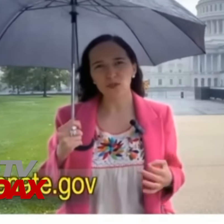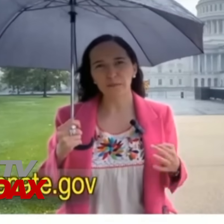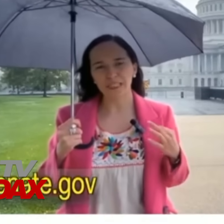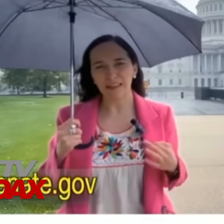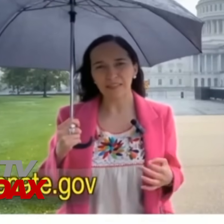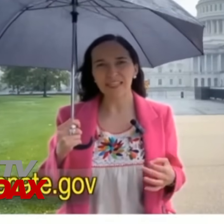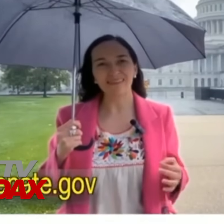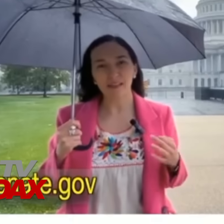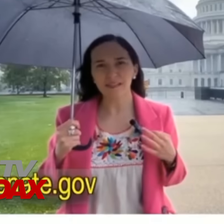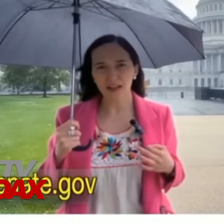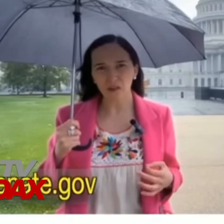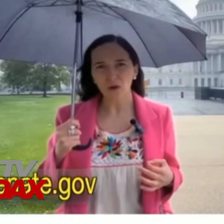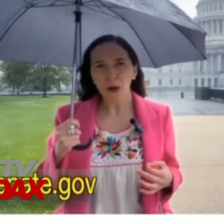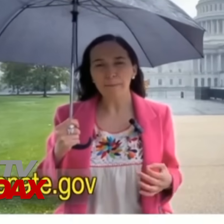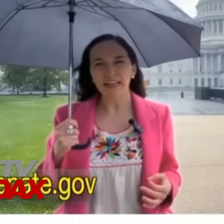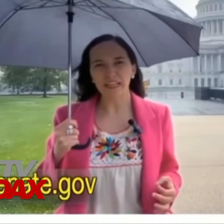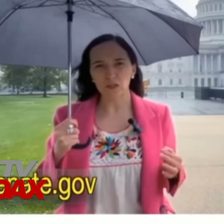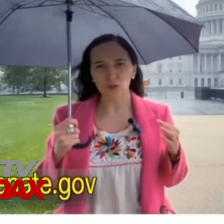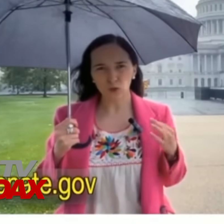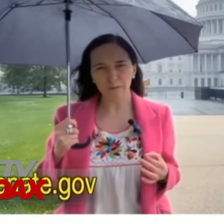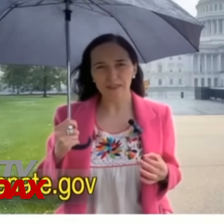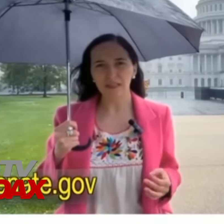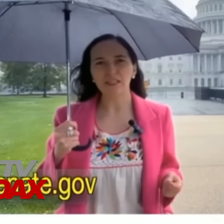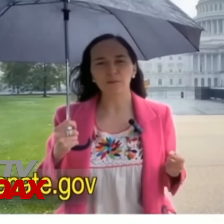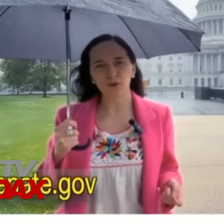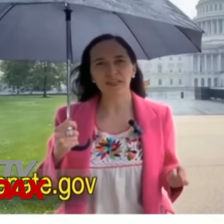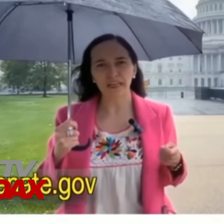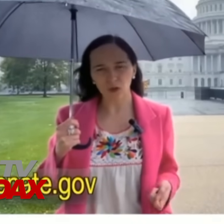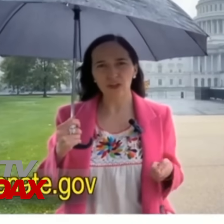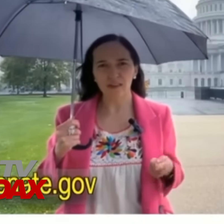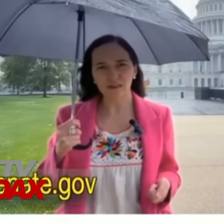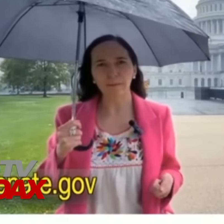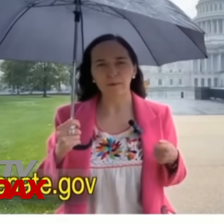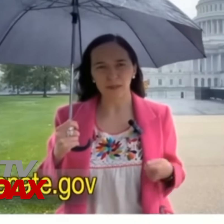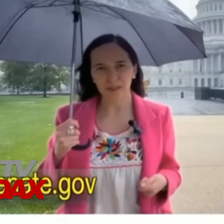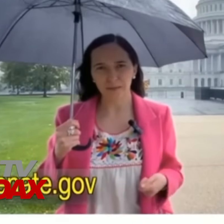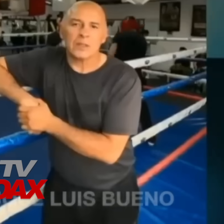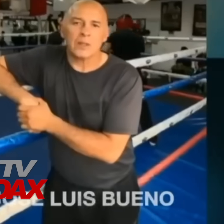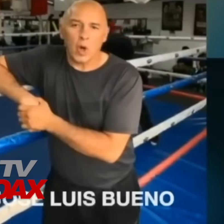a sus representantes ante el Senado para que sus representantes voten en contra de esta propuesta